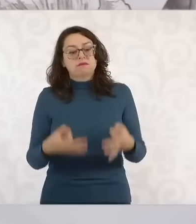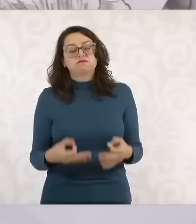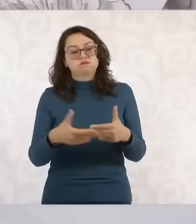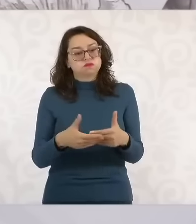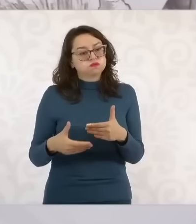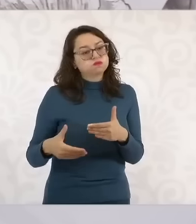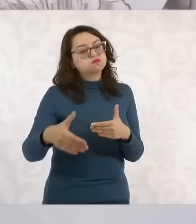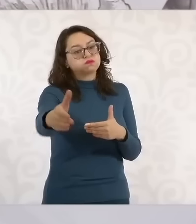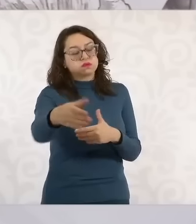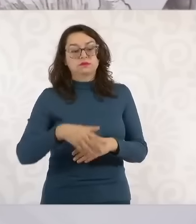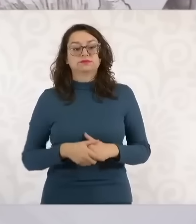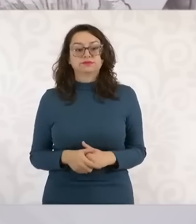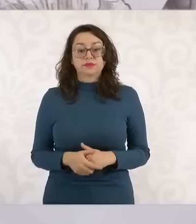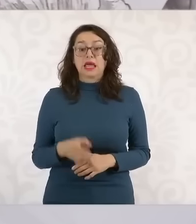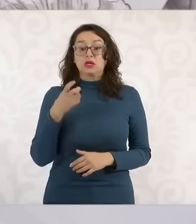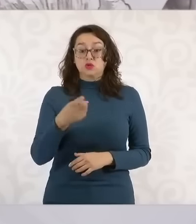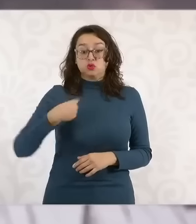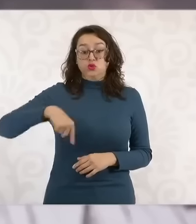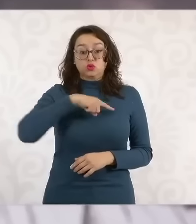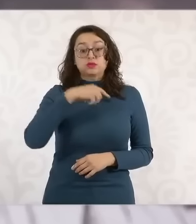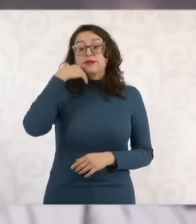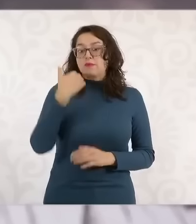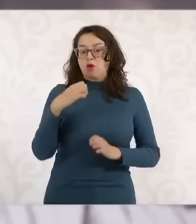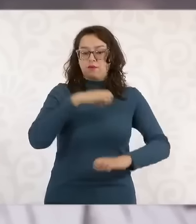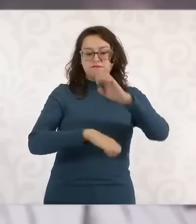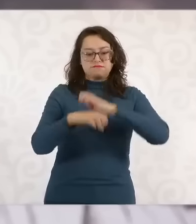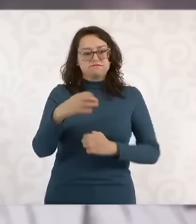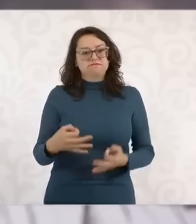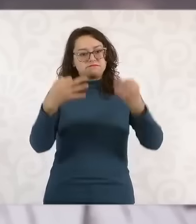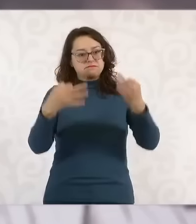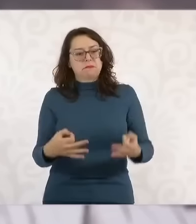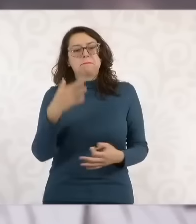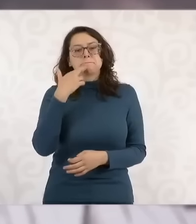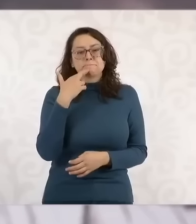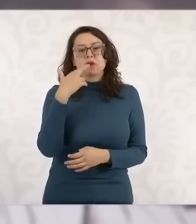Nuestra visión es ser la mejor empresa de nuestro sector, convencidos de que cuando hacemos las